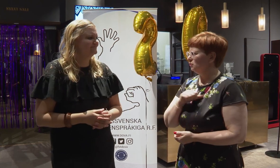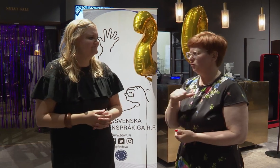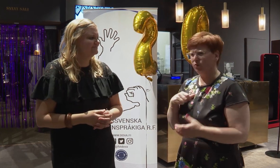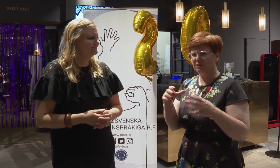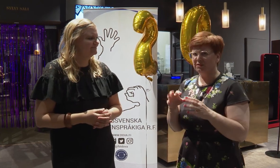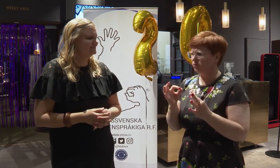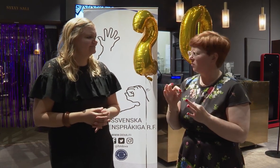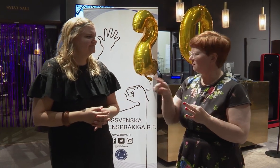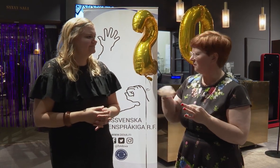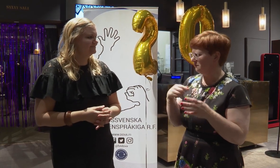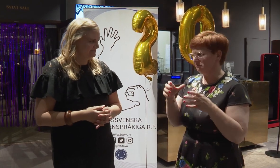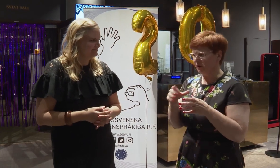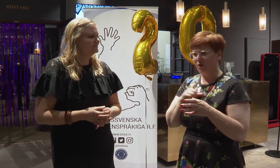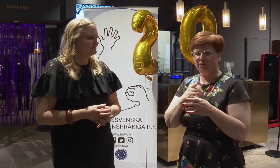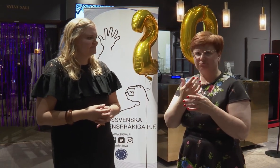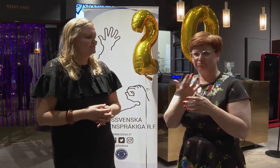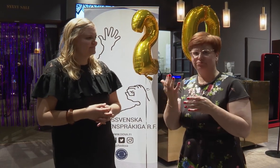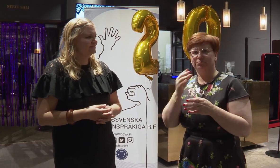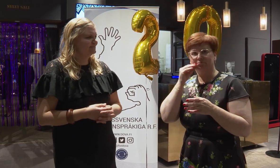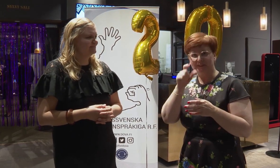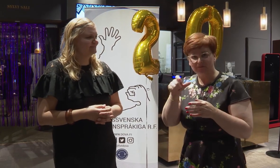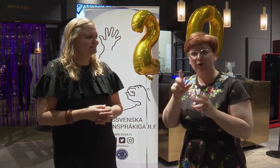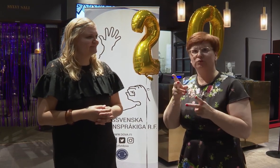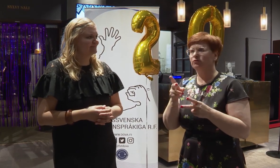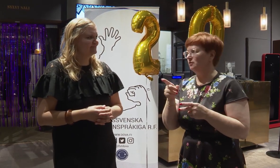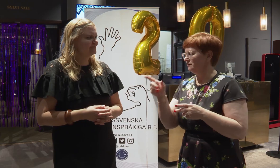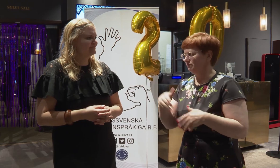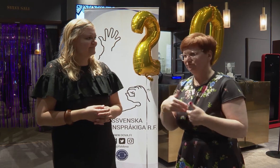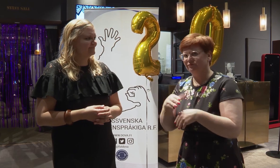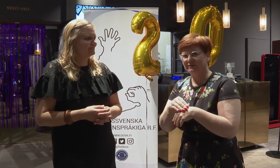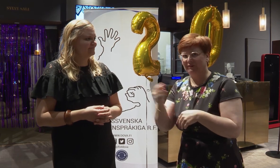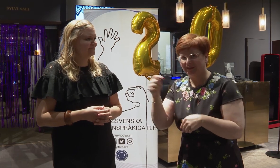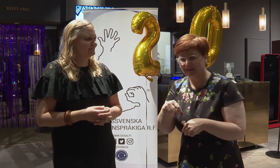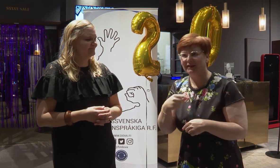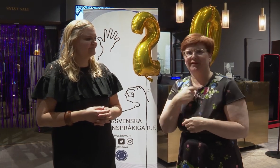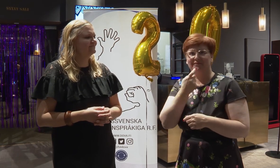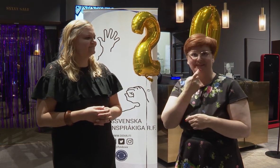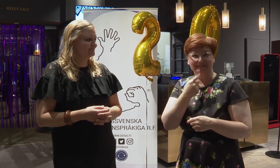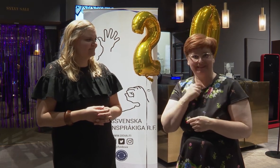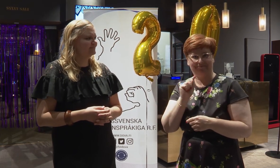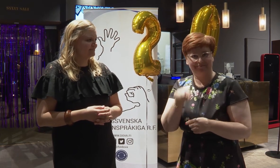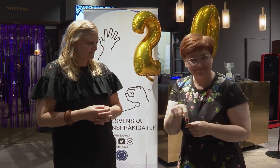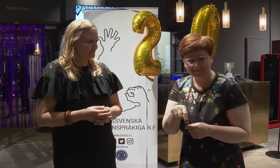Hallituksemme jäsenistö koostuu tosiaan suomenruotsalaisten lisäksi - myös ihan Ruotsissa syntyneistä että kaltaisistani suomalaisista.